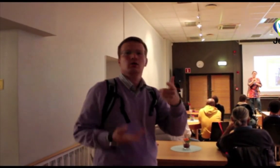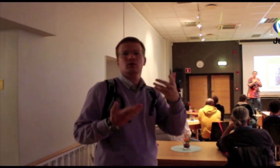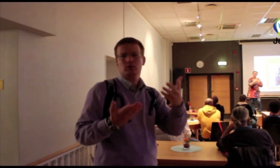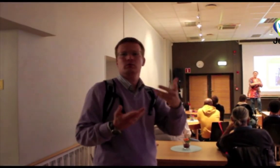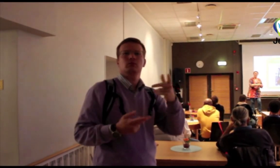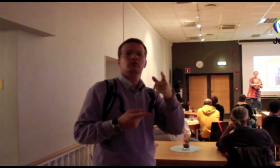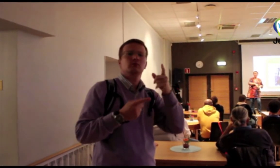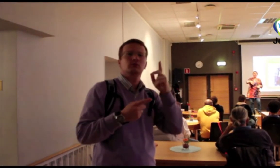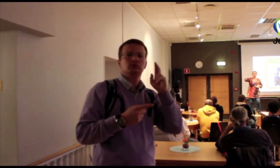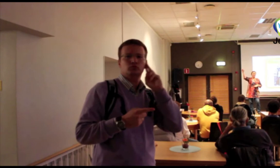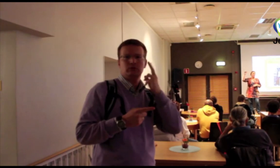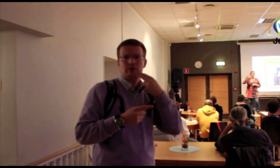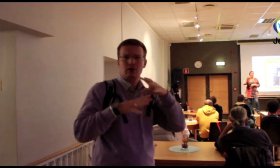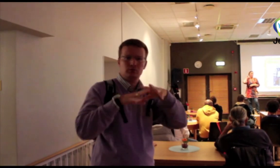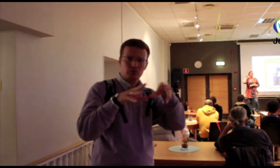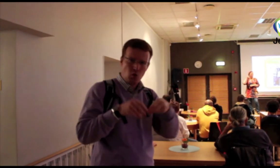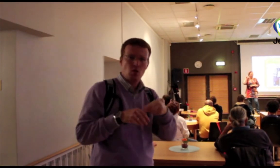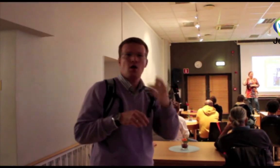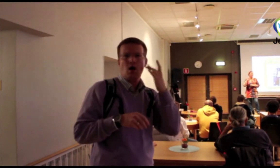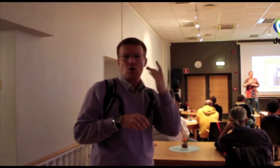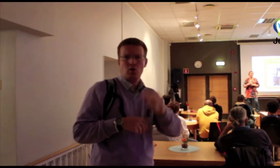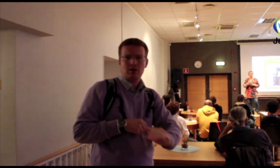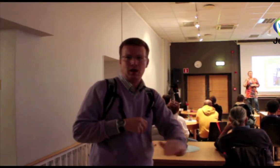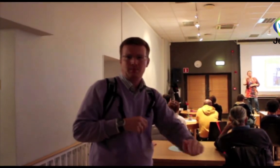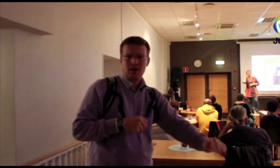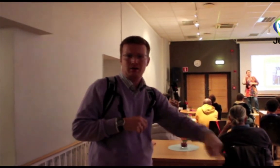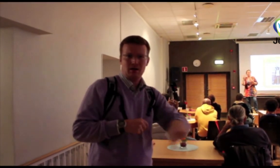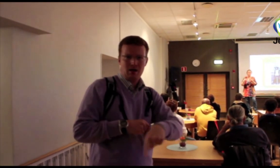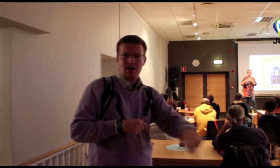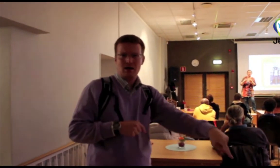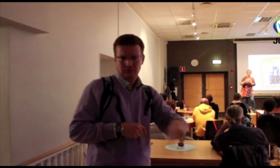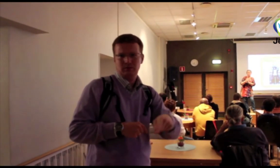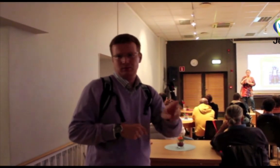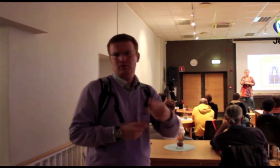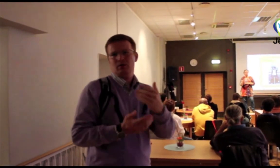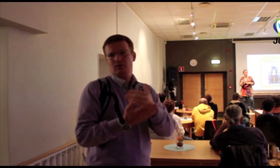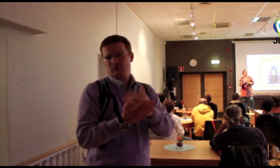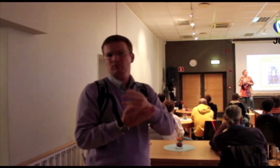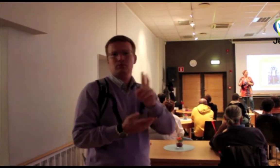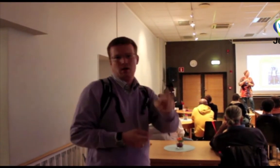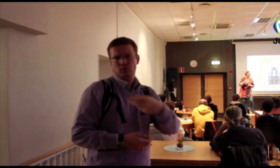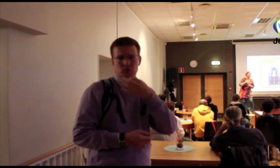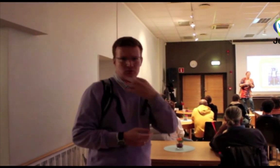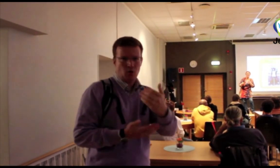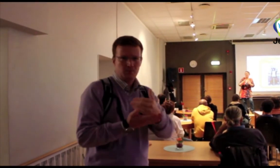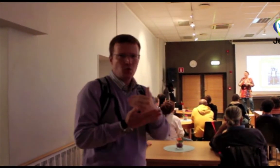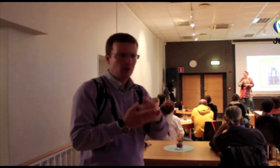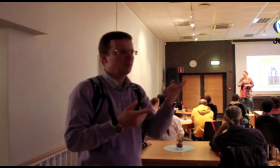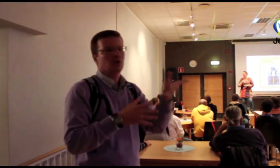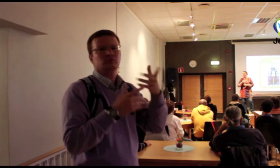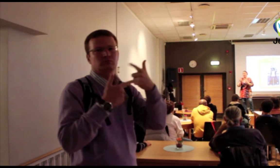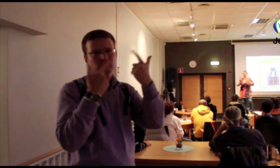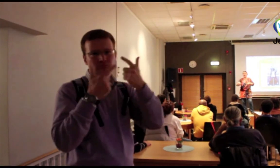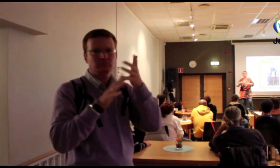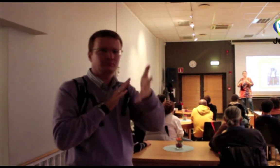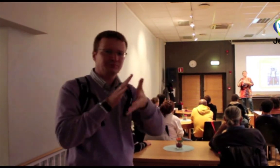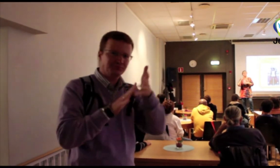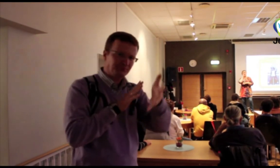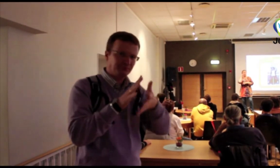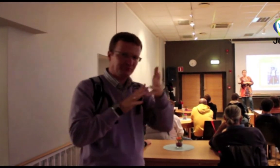Siket szülők, halló gyermekek… Elmondják, miről szól a program, tanácsokat adnak.